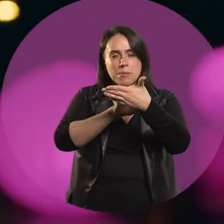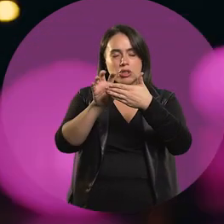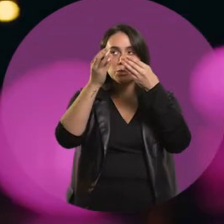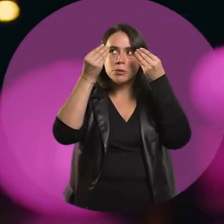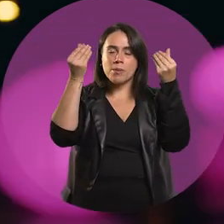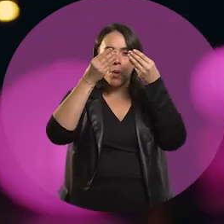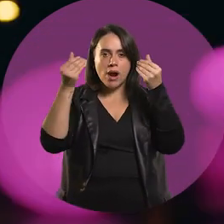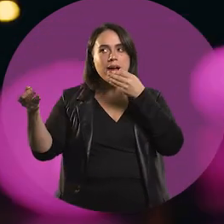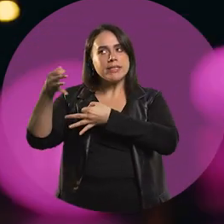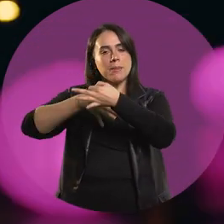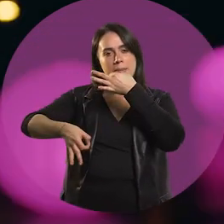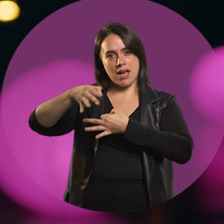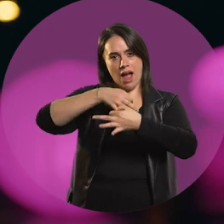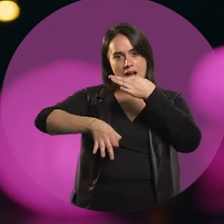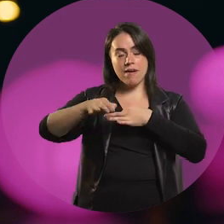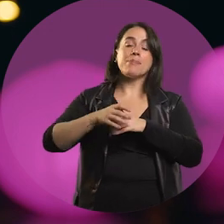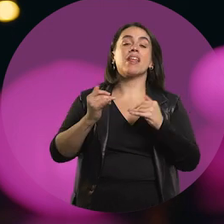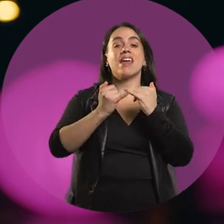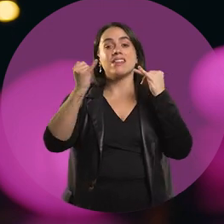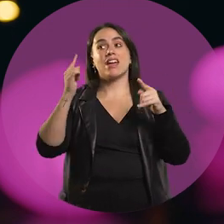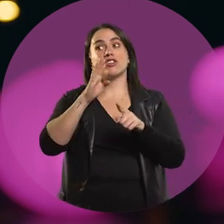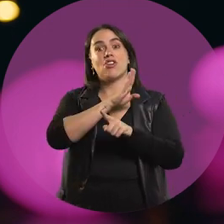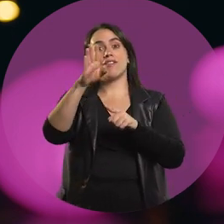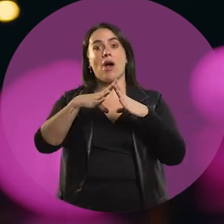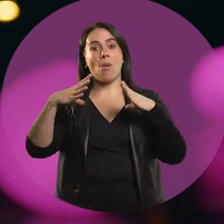Y después, el día que yo iba a la 279,